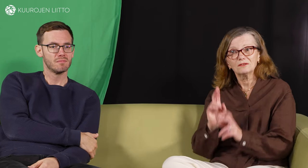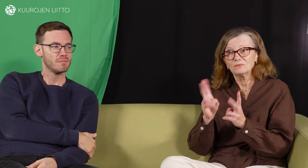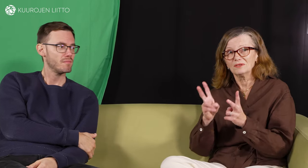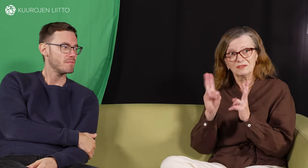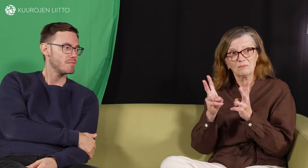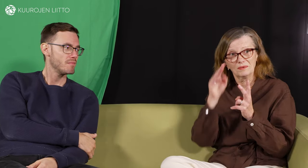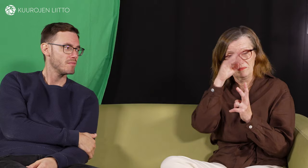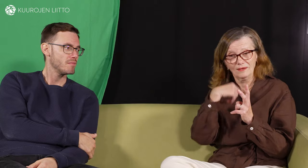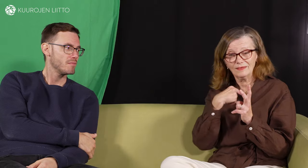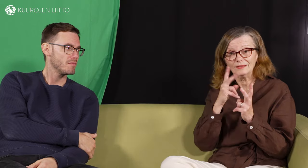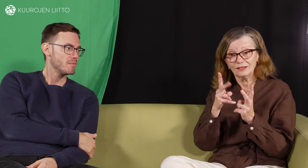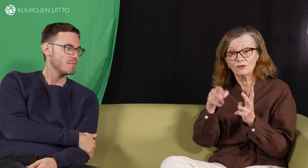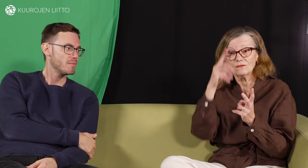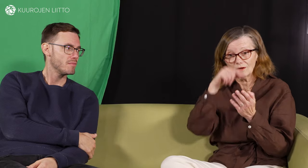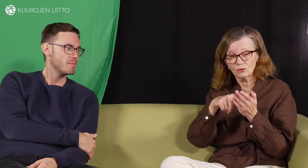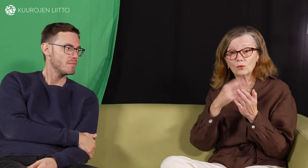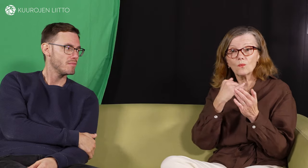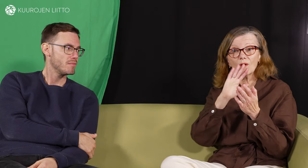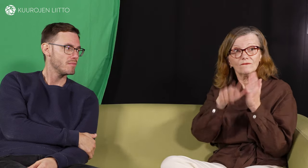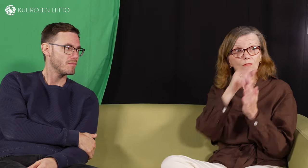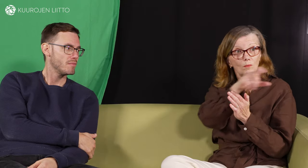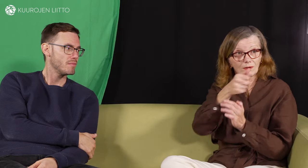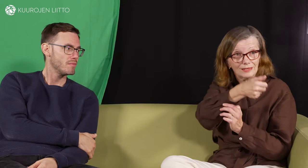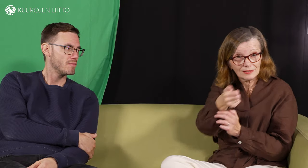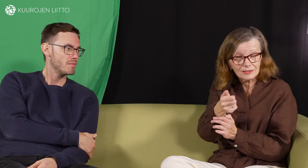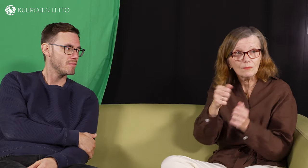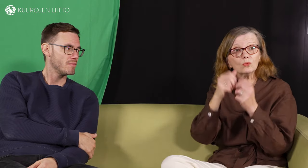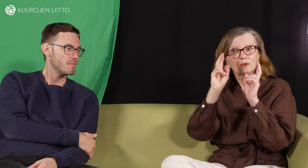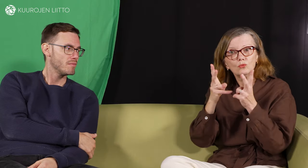Olen samaa mieltä. Kirjasto on tarkoitettu kaikille viittomakielisille -